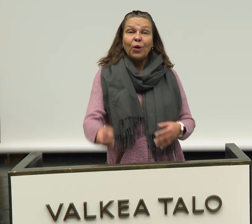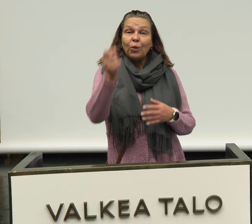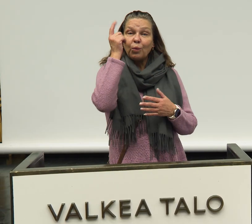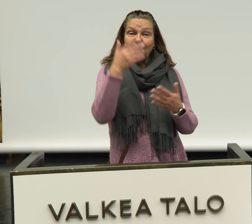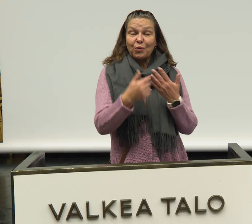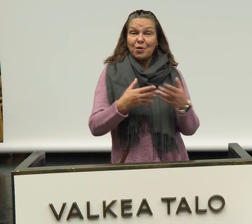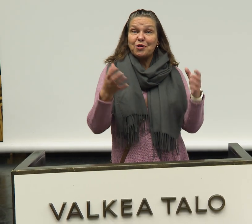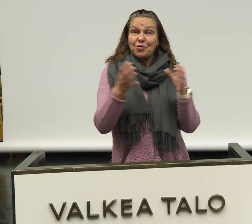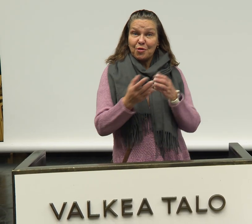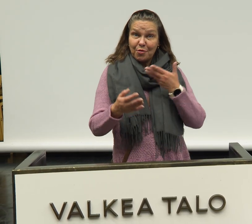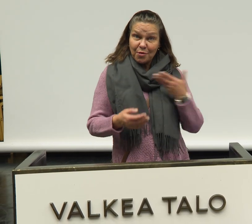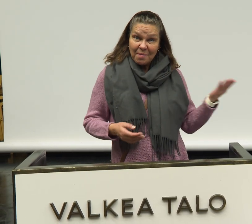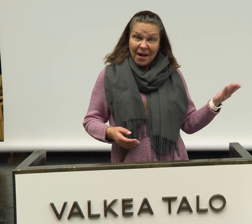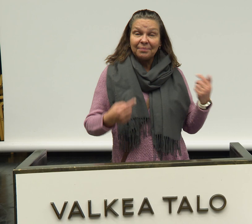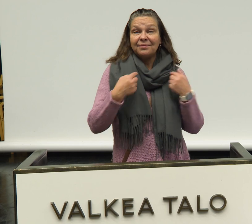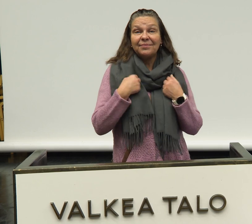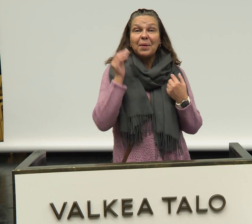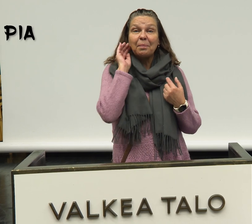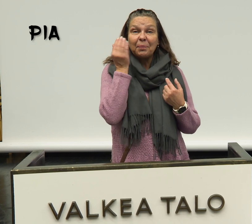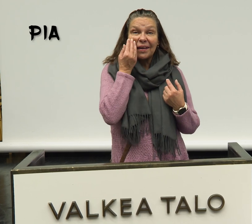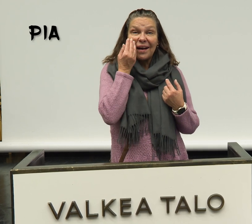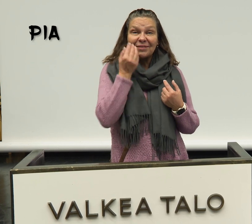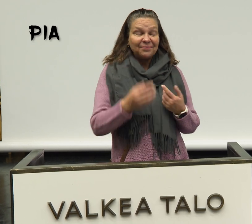Esittelemme tässä kulttuuripäivien työryhmän.